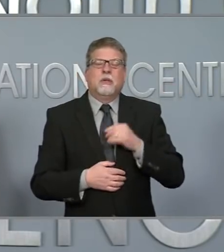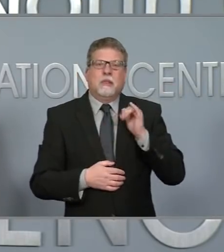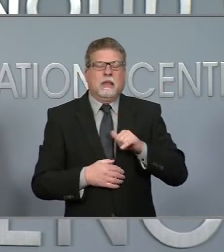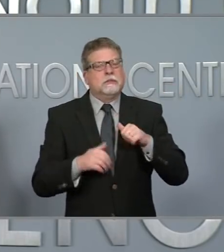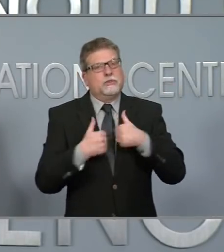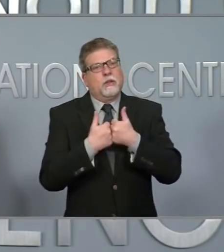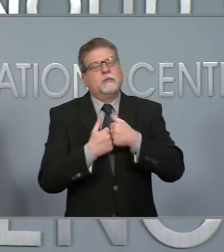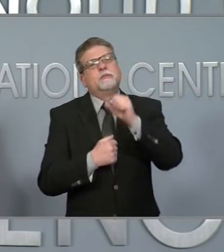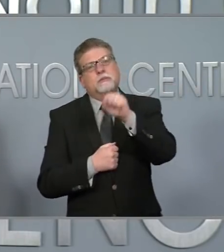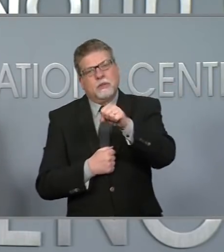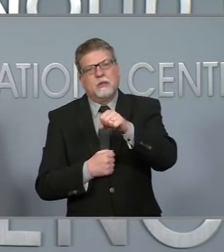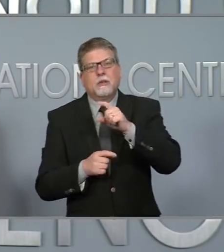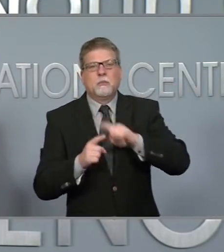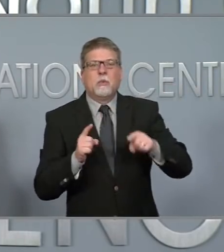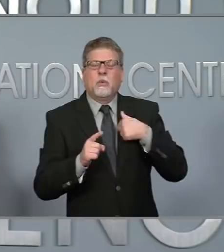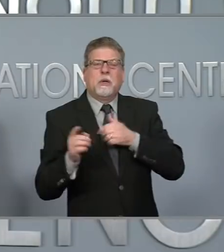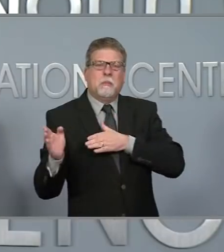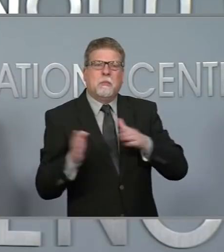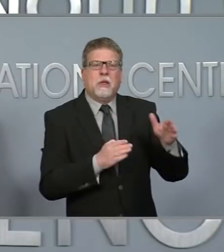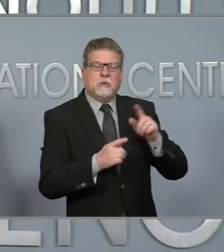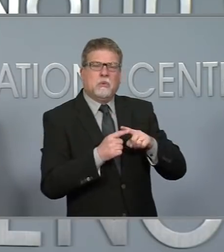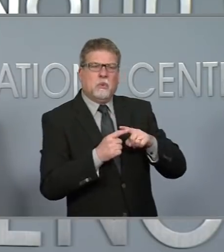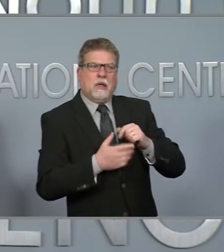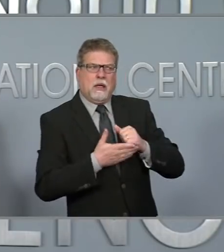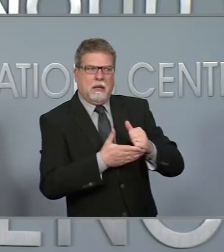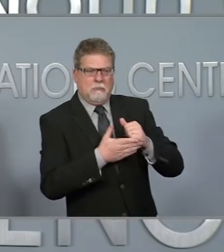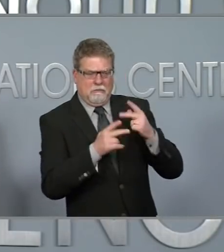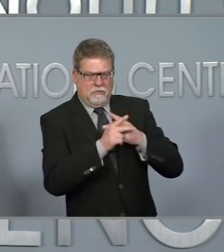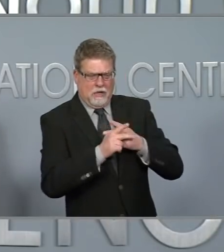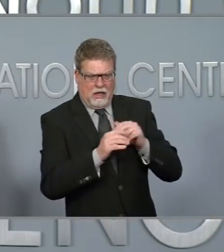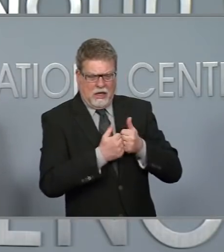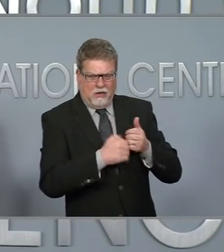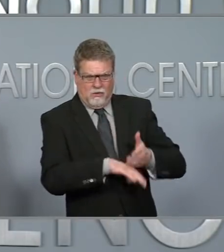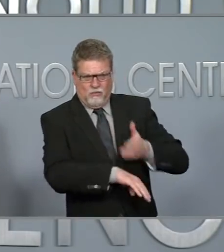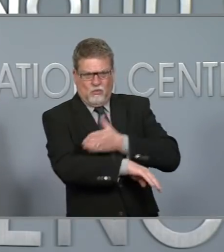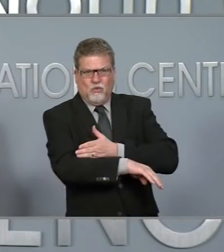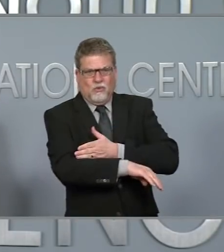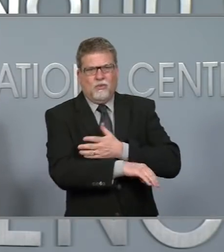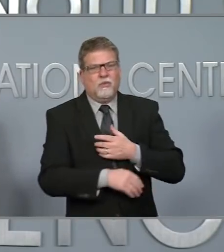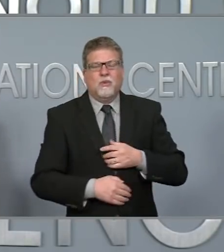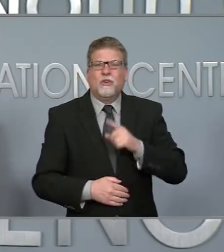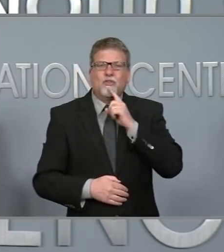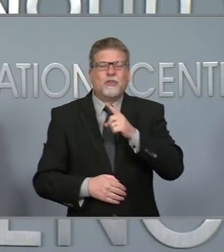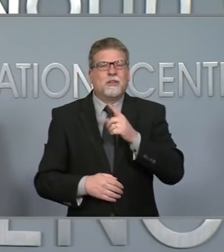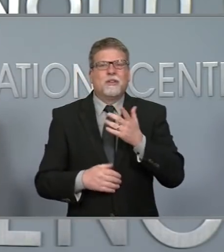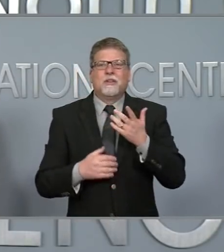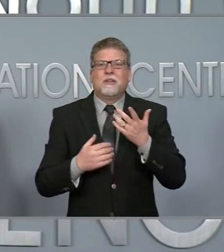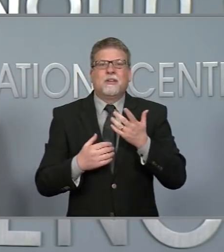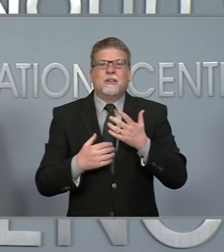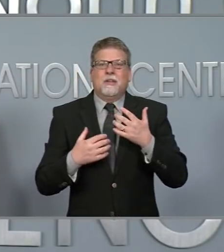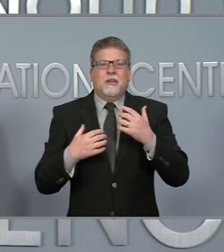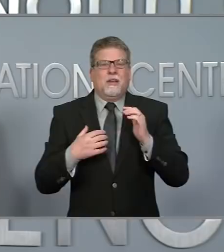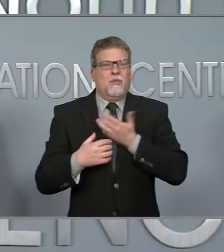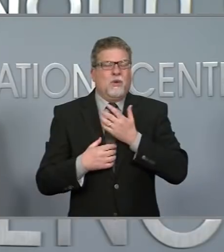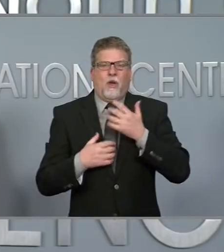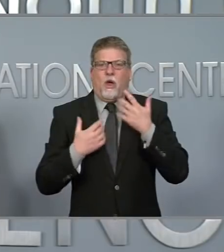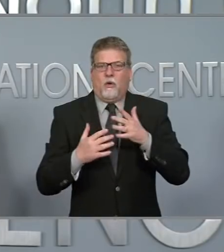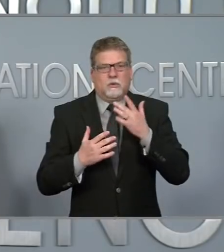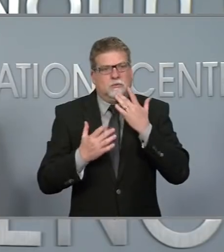Hemos visto que antes y